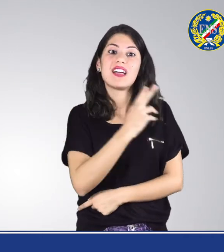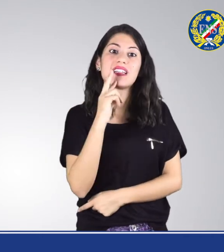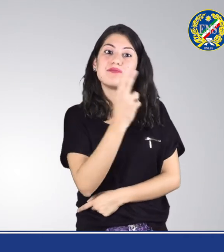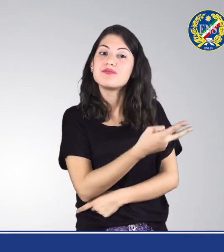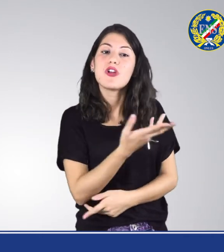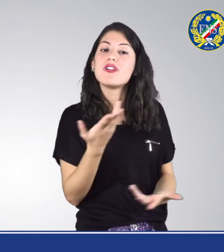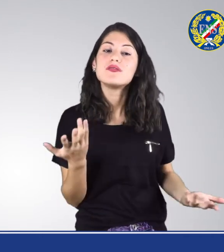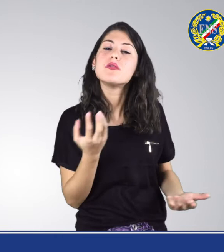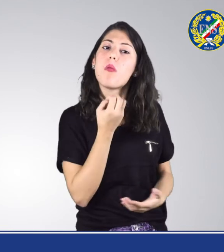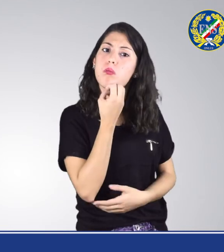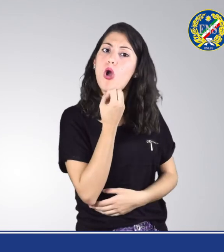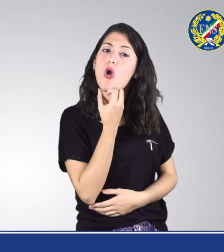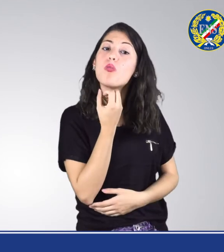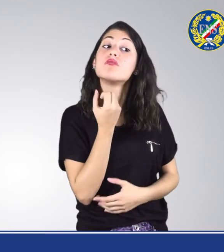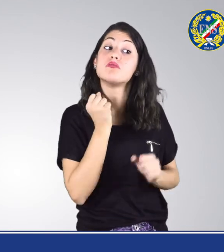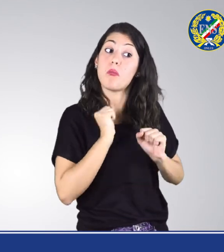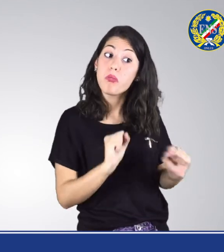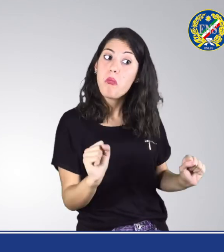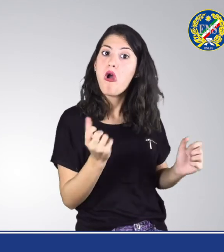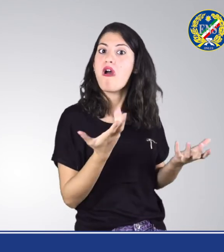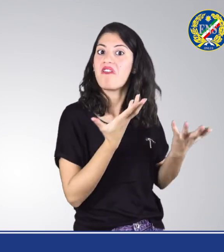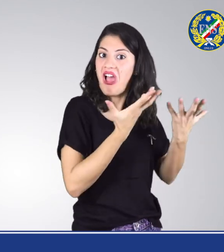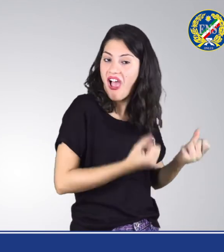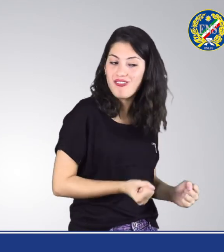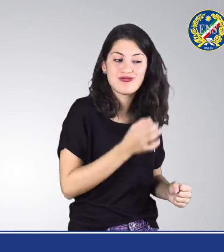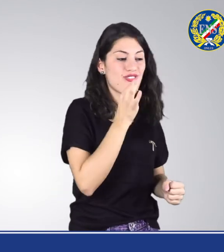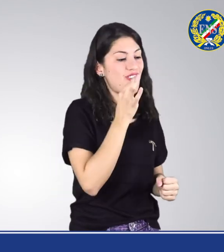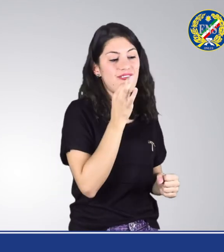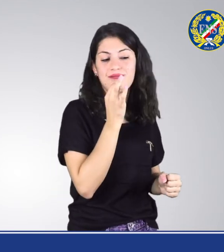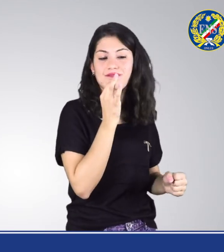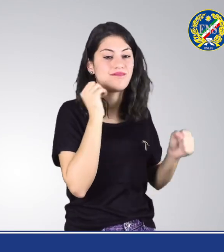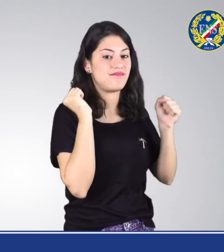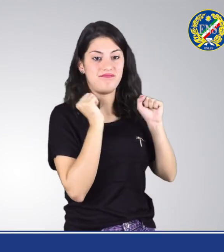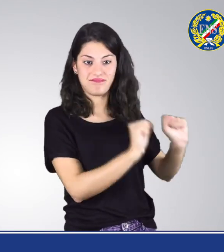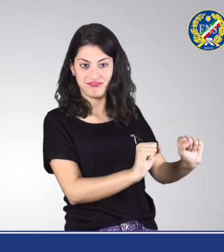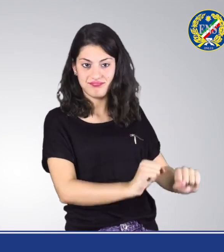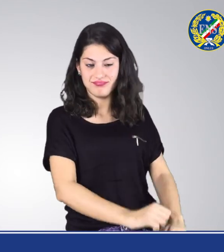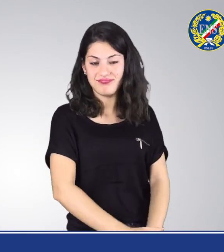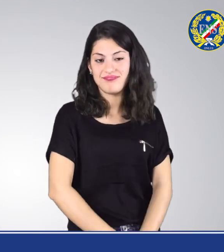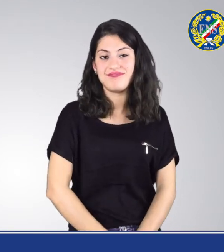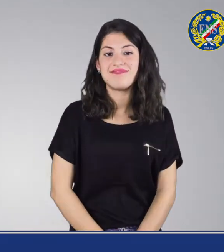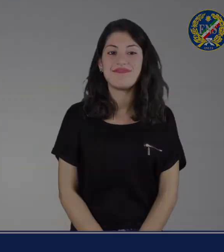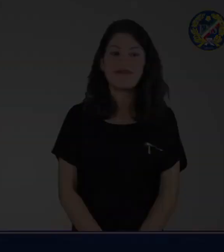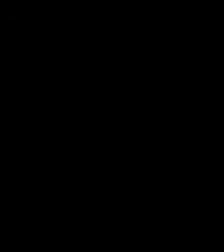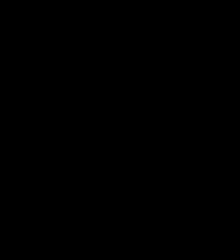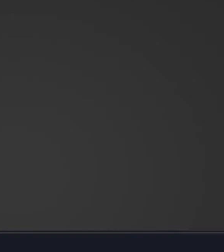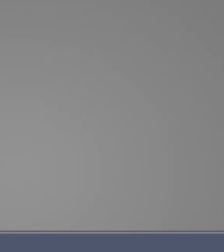Attendere la risposta dell'INPS per ottenere il bonus bebè.